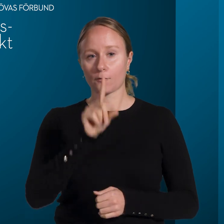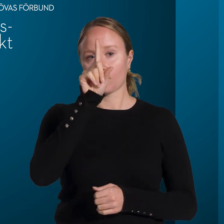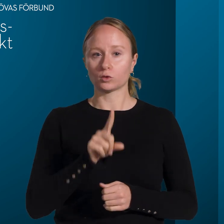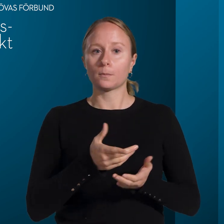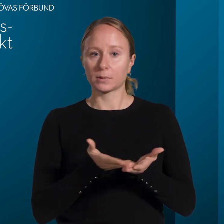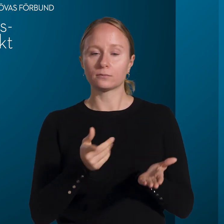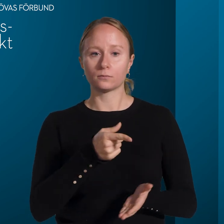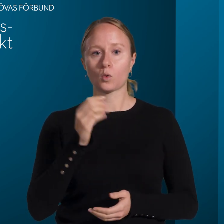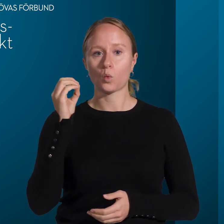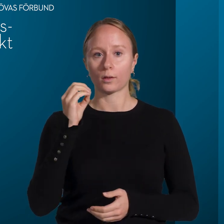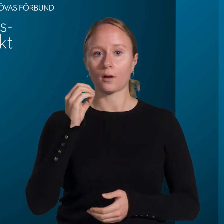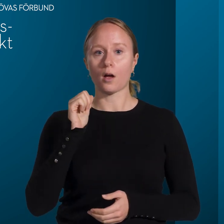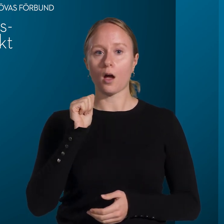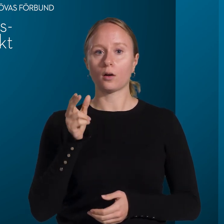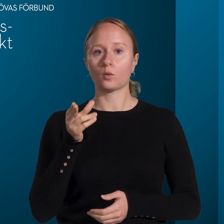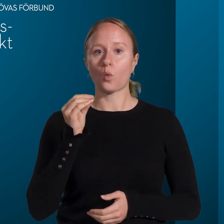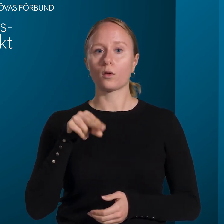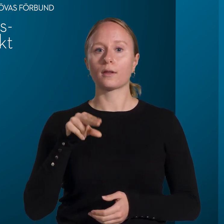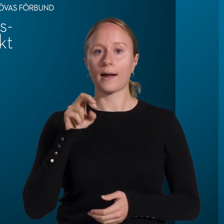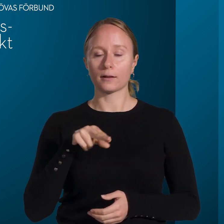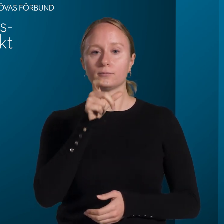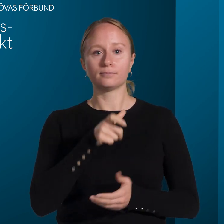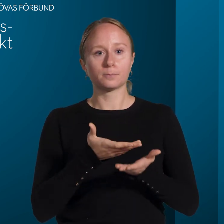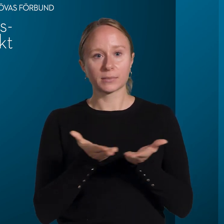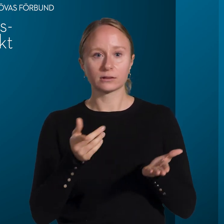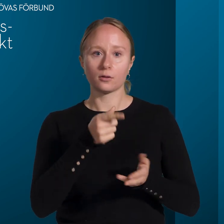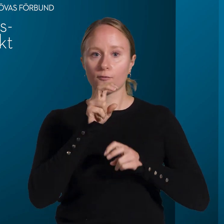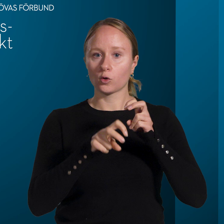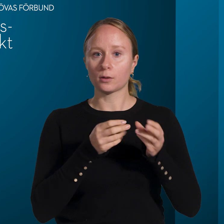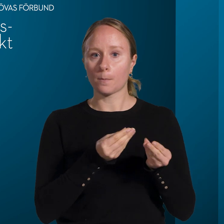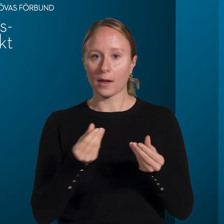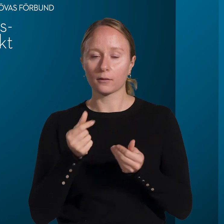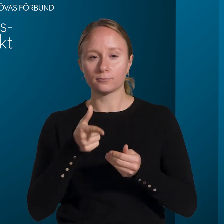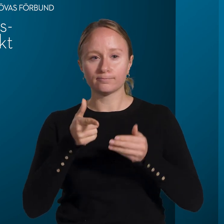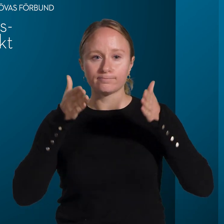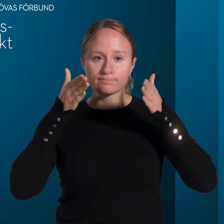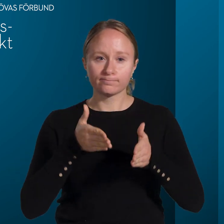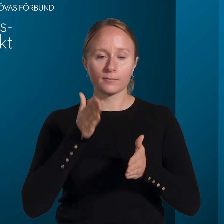Outi Ahonen presenterar i inspelningen data från sitt forskningsprojekt -